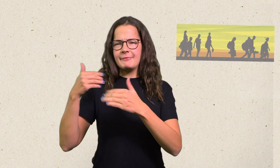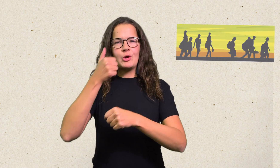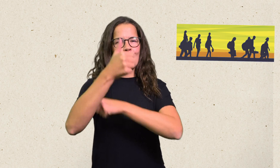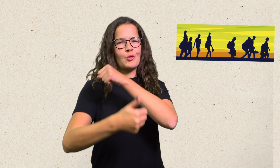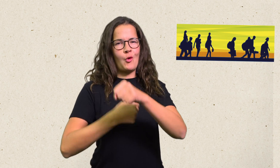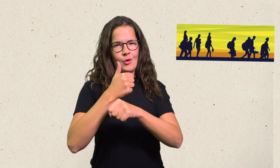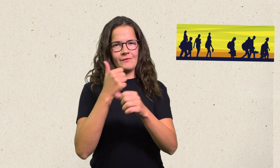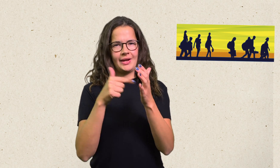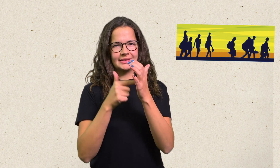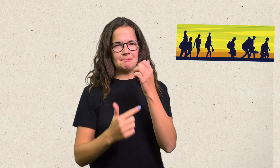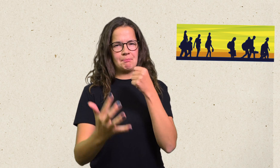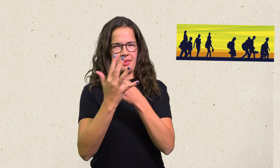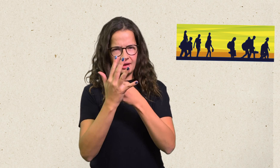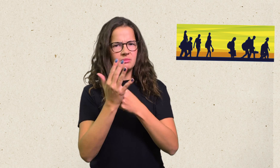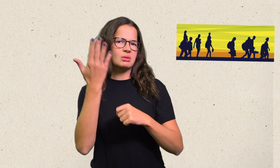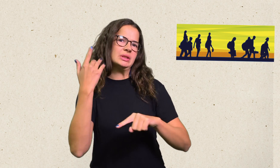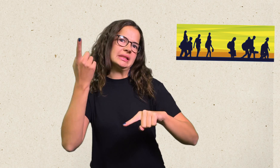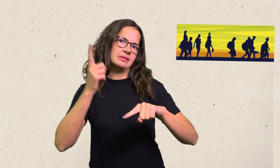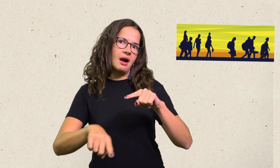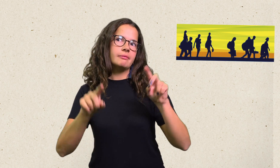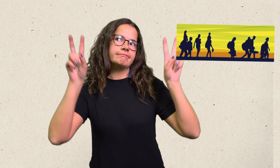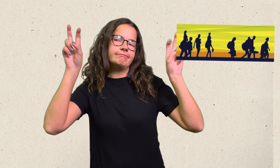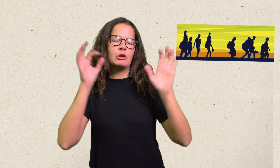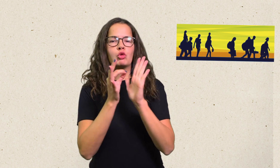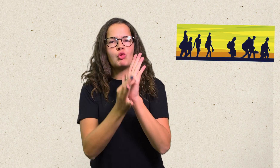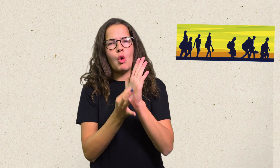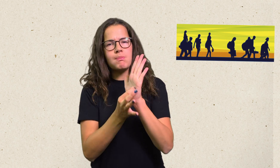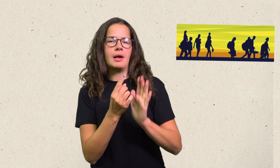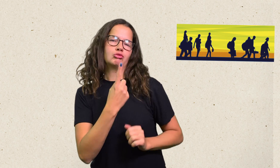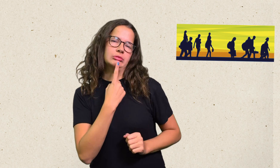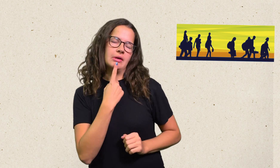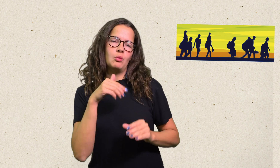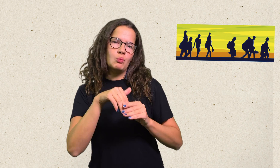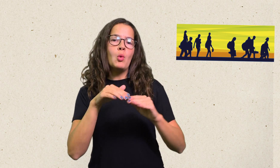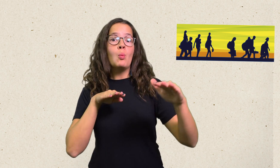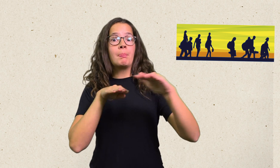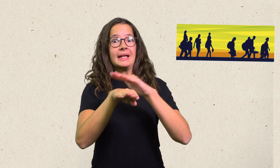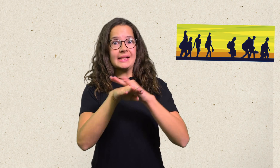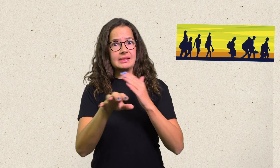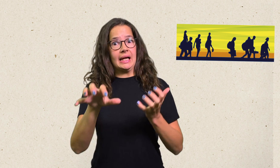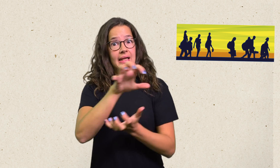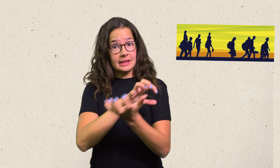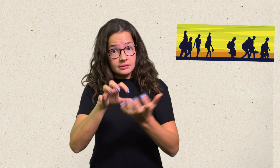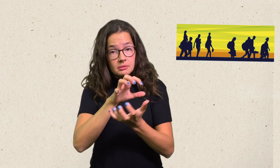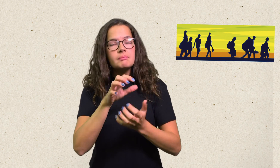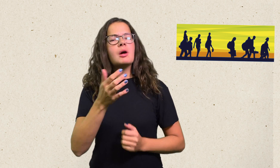Když byla v roce 2015 v Evropě uprchlická krize,